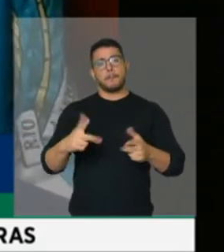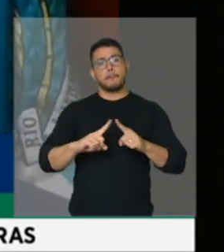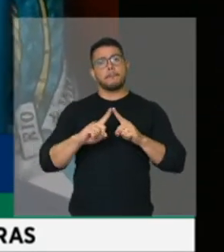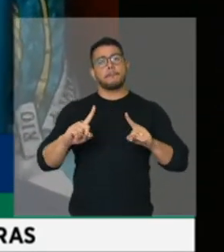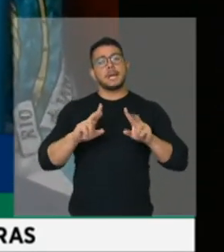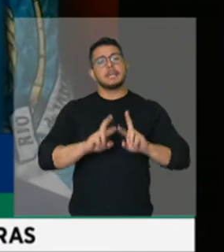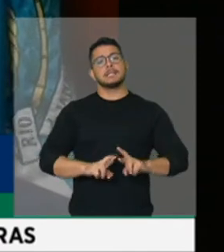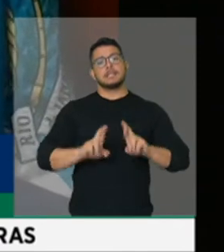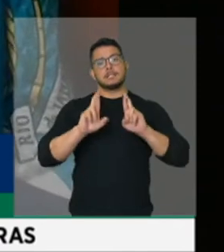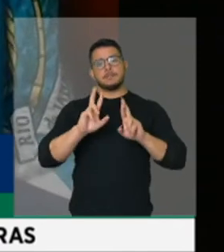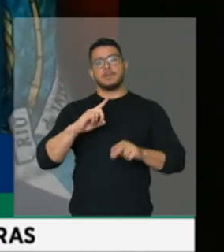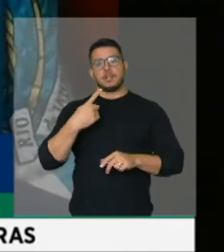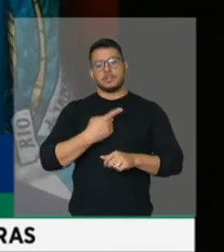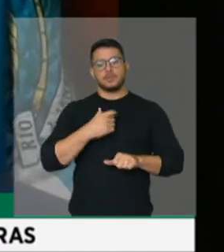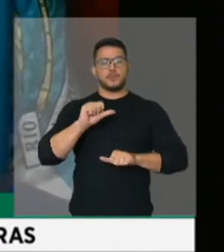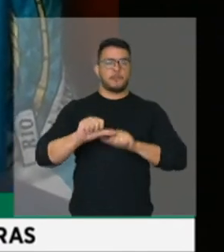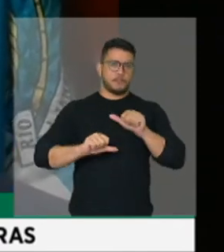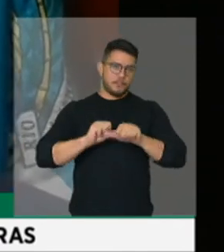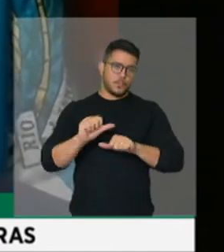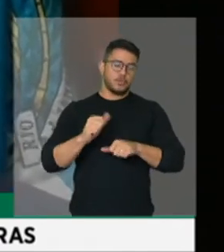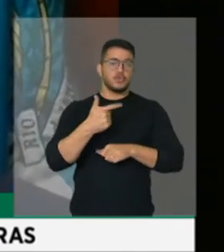TEXTO ORIGINAL, OU UM TEXTO CORRETO. E NÃO ESSE TEXTO QUE ESTAMOS DISCUTINDO AGORA. QUEM